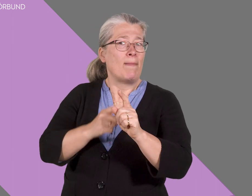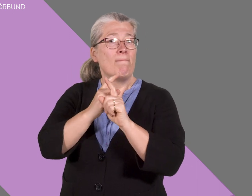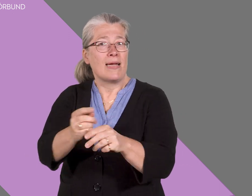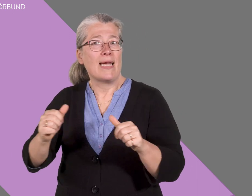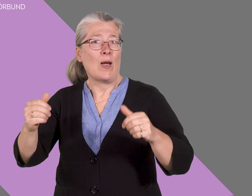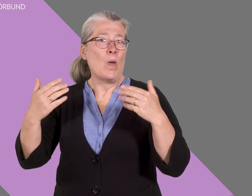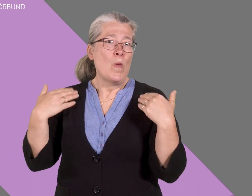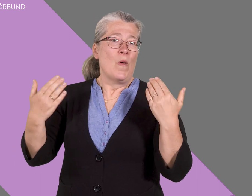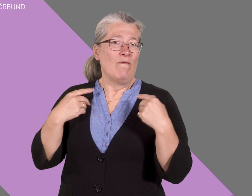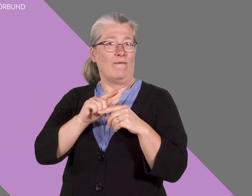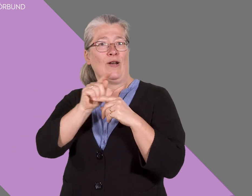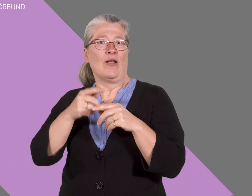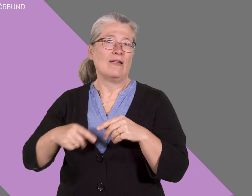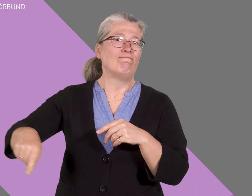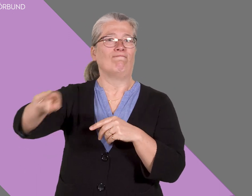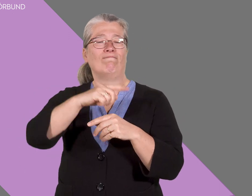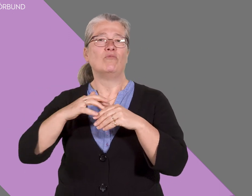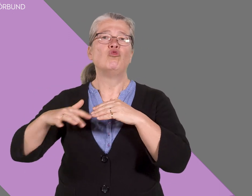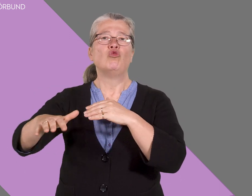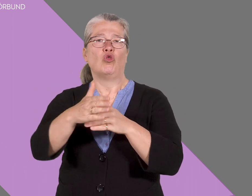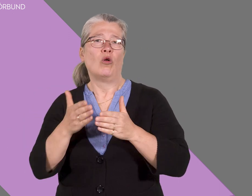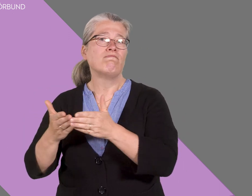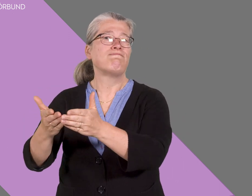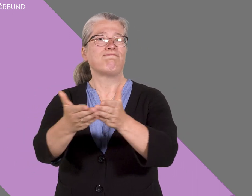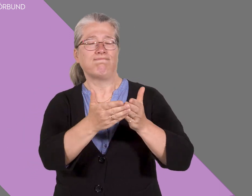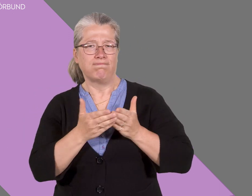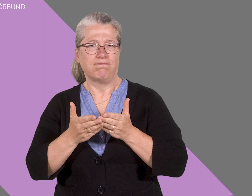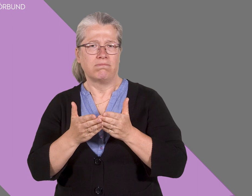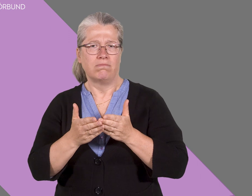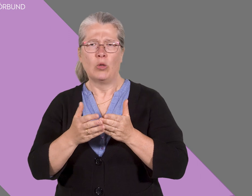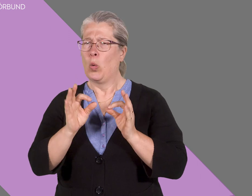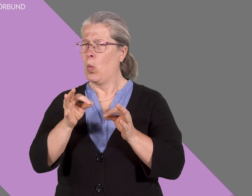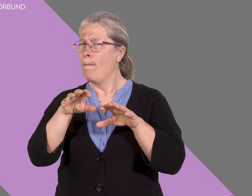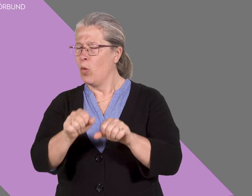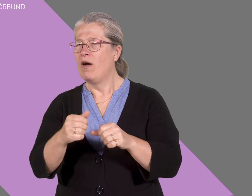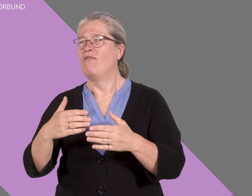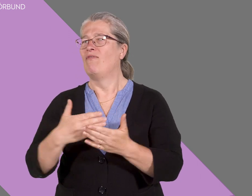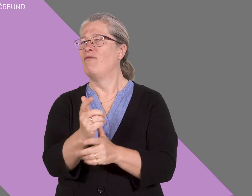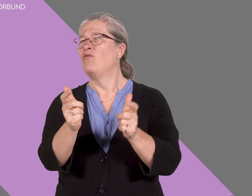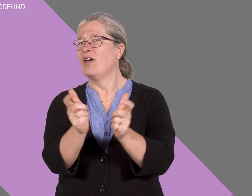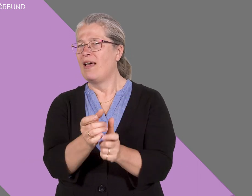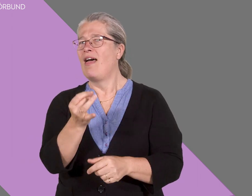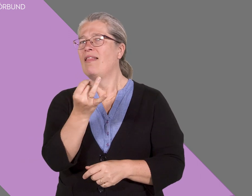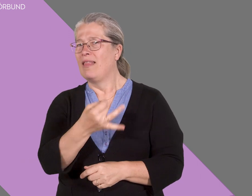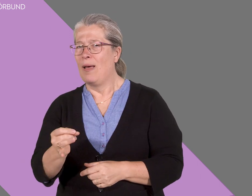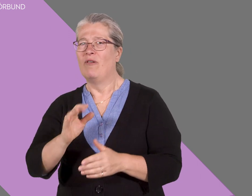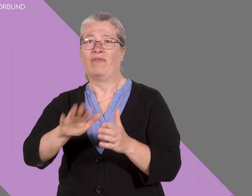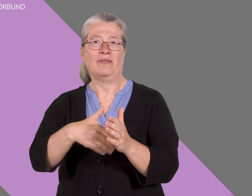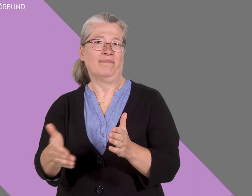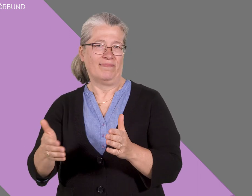till insjökryssningen på utflyktsdagen hos Tampereen Viittomakieliset rf.